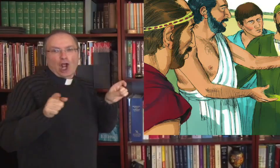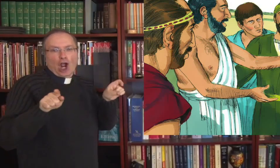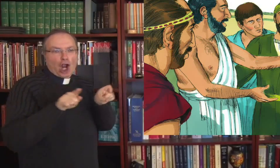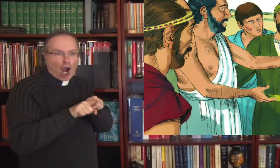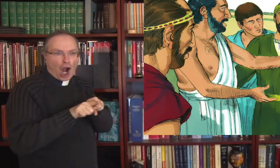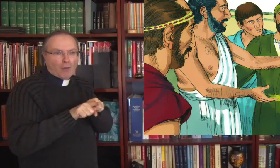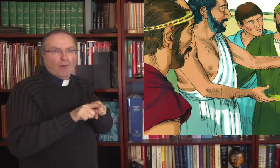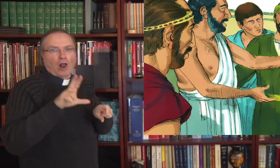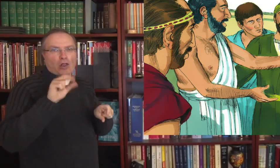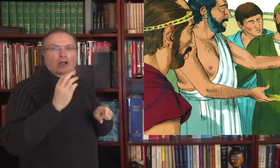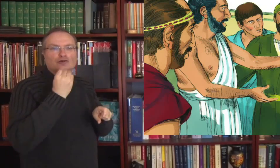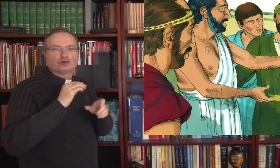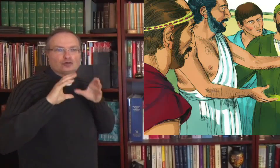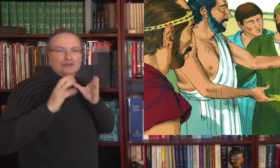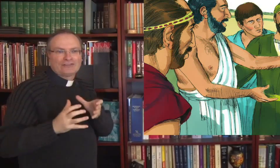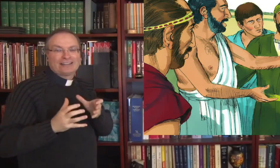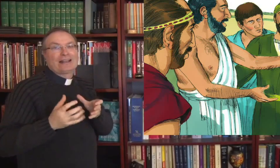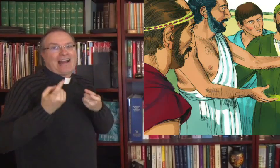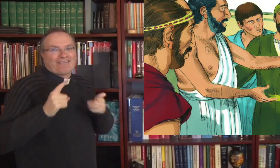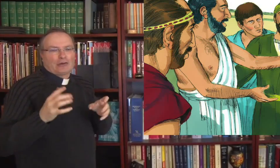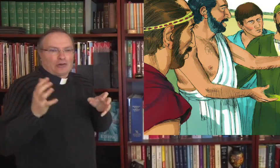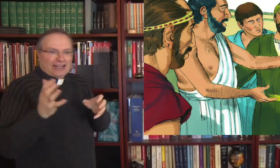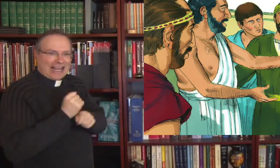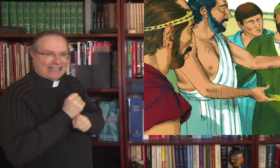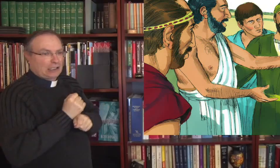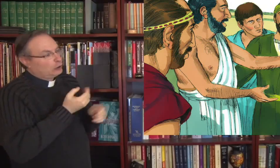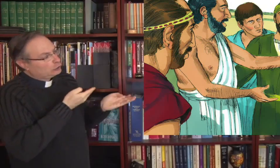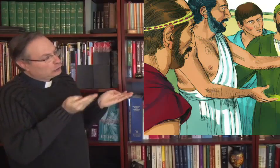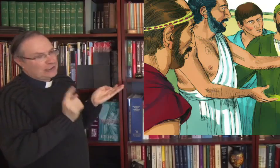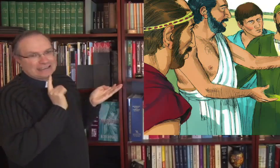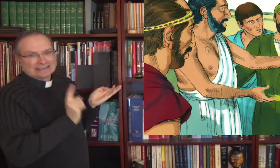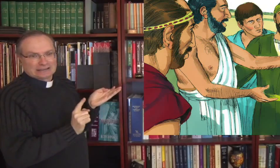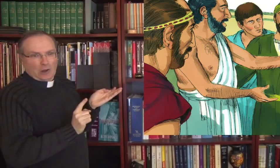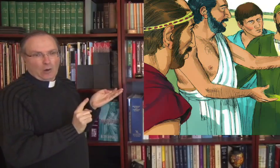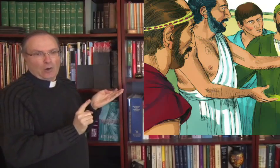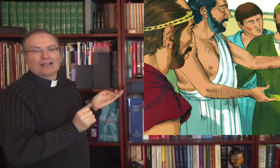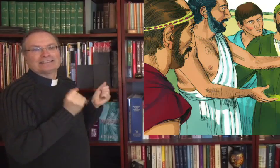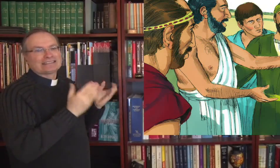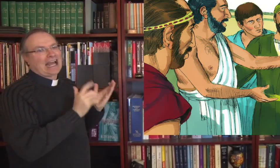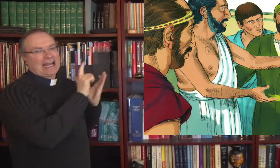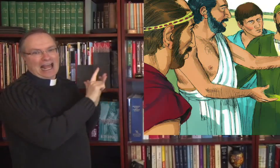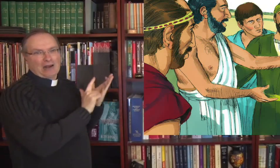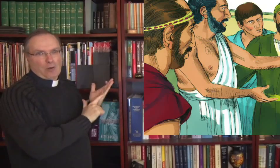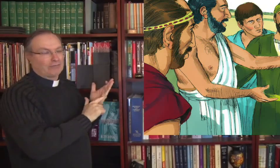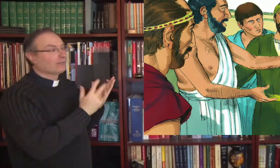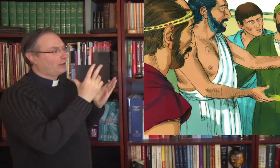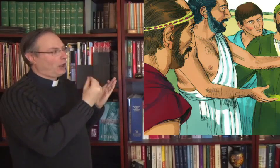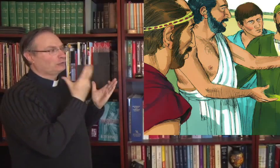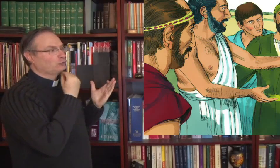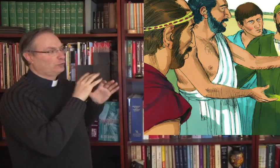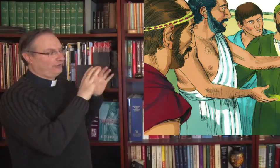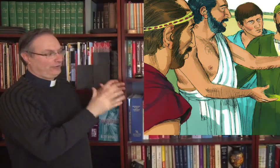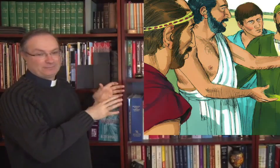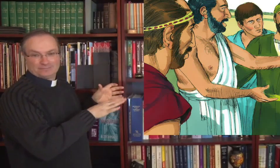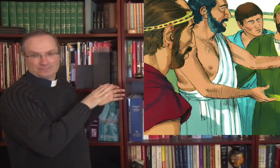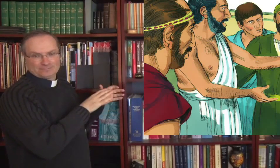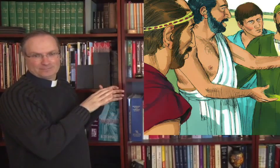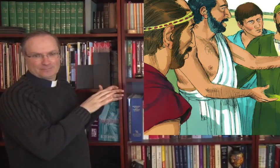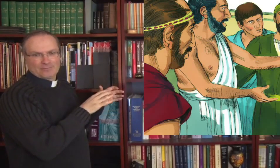comme un non-juif afin de gagner ceux qui sont sans la loi (les non-juifs).